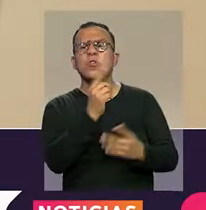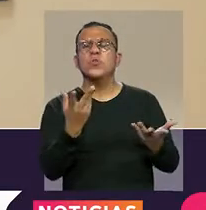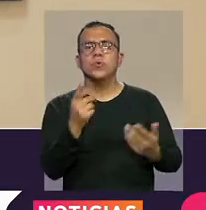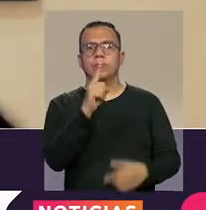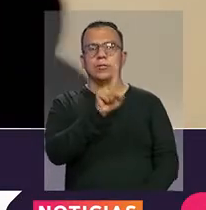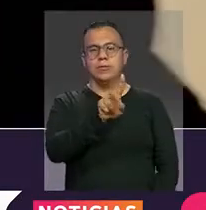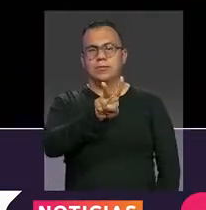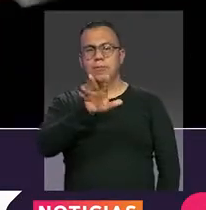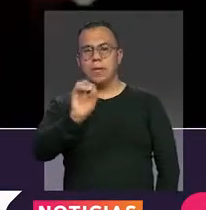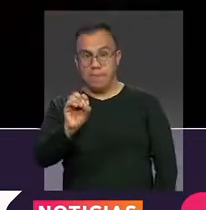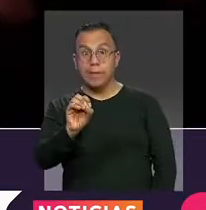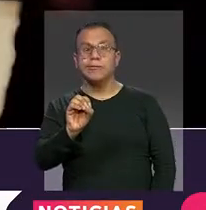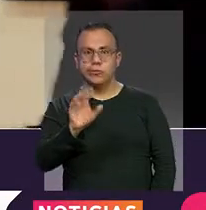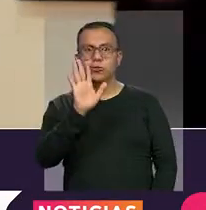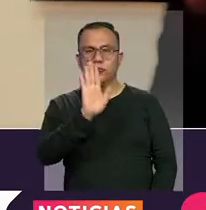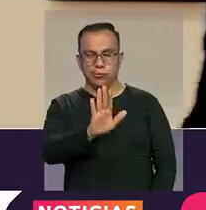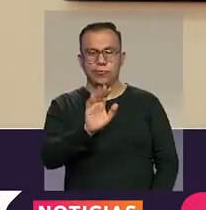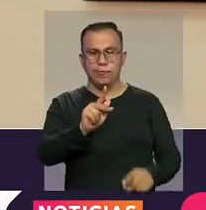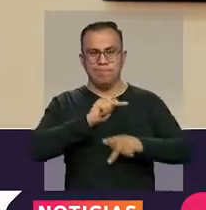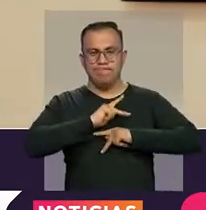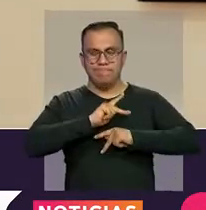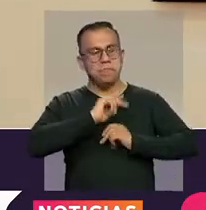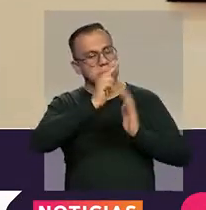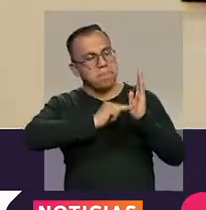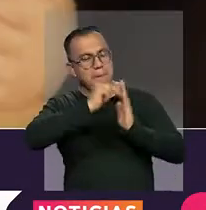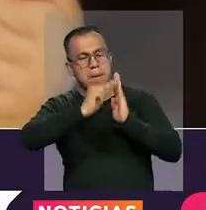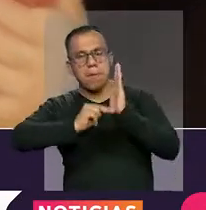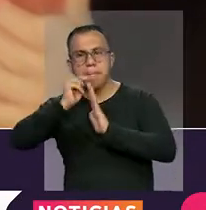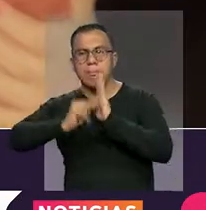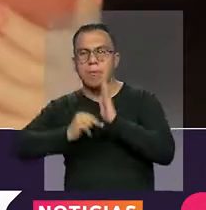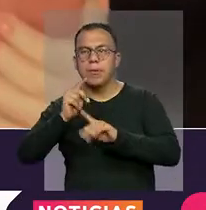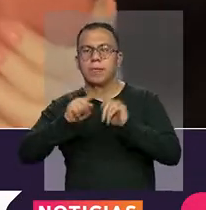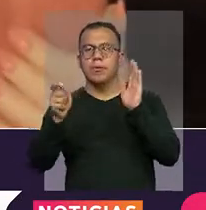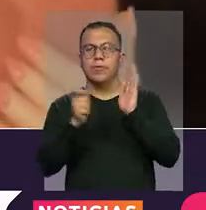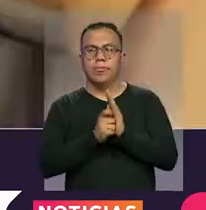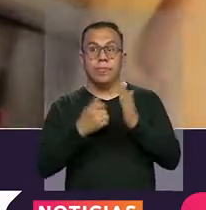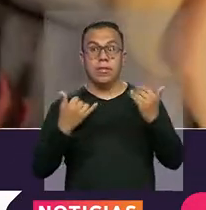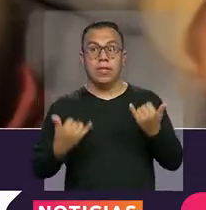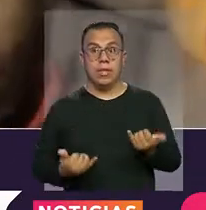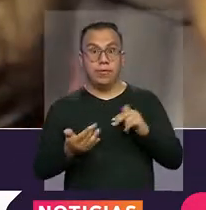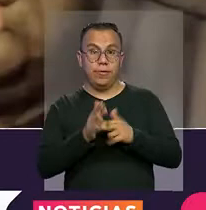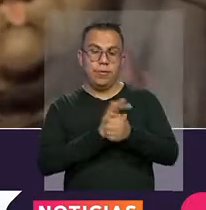SABEN ALBERGA LA CIUDAD BOGOTANO